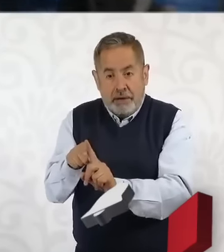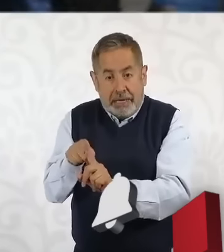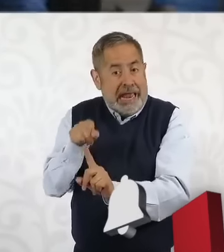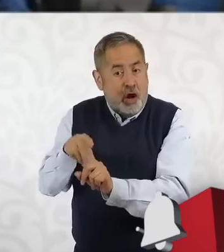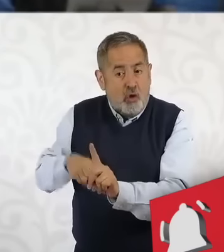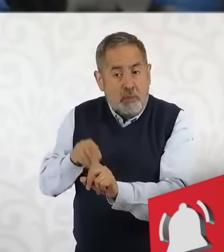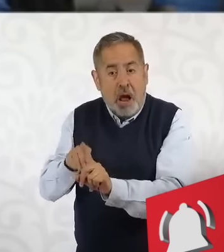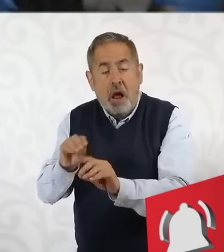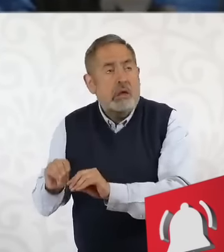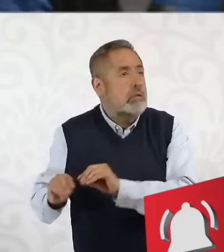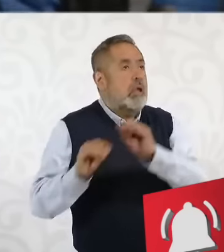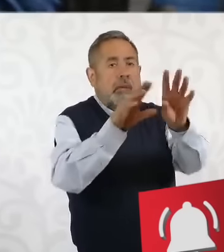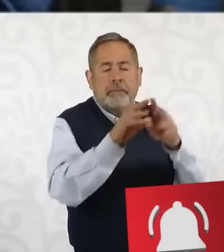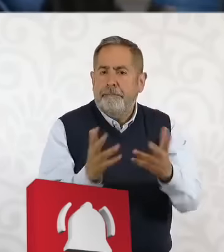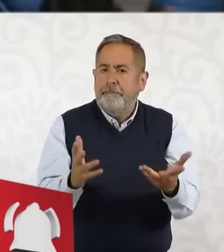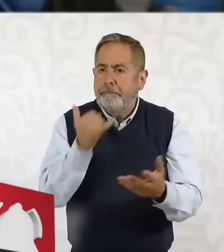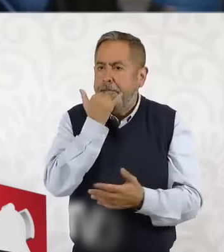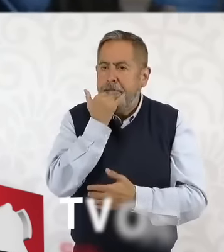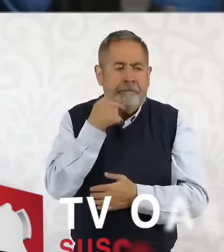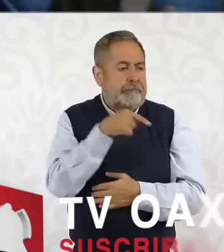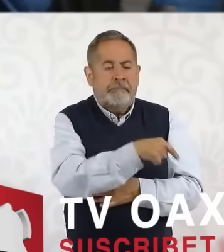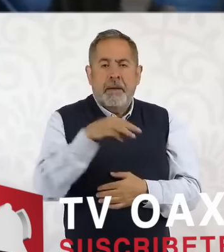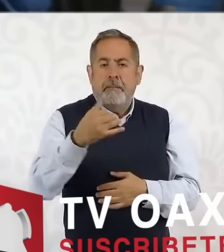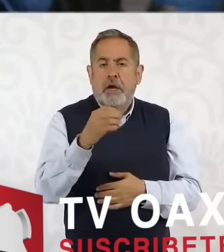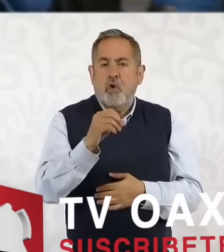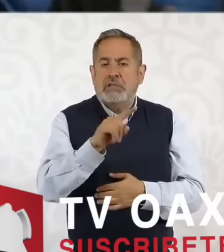mayo Sambada es un tema que su propio gobierno ha defendido como un asunto de defender la